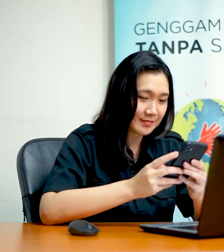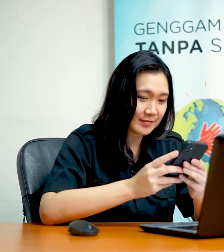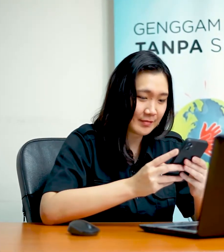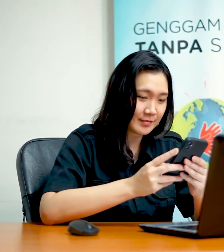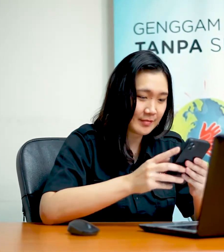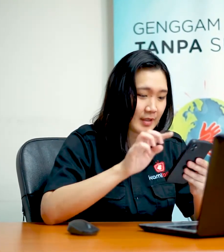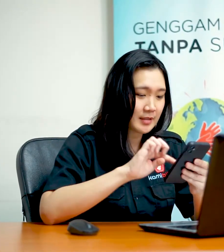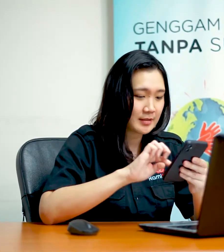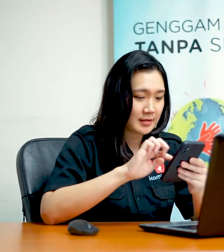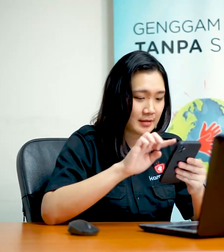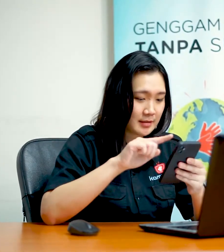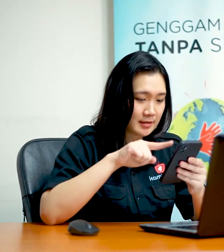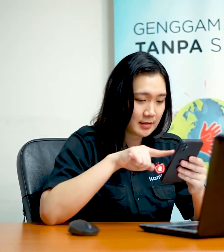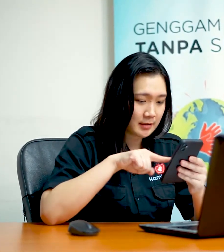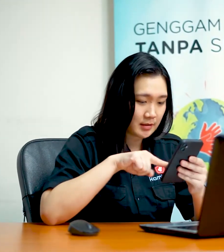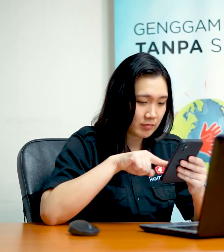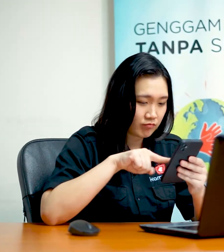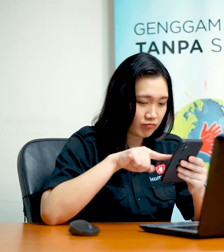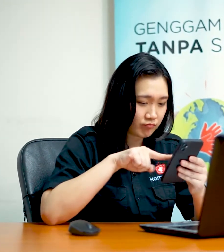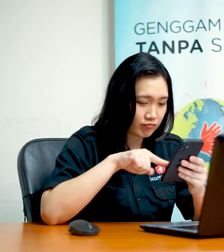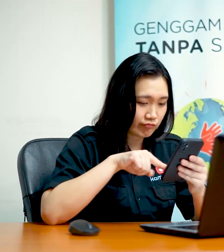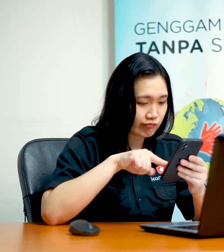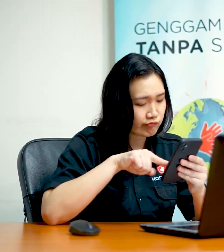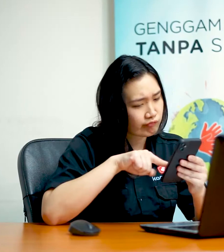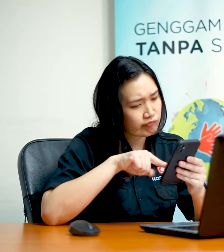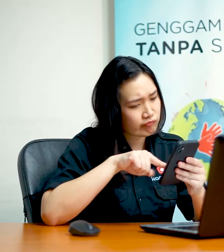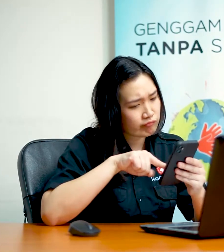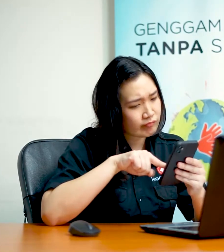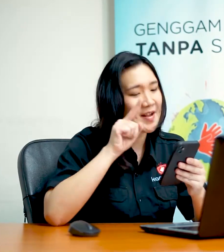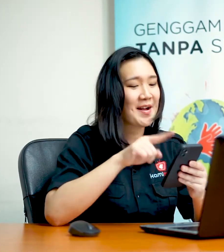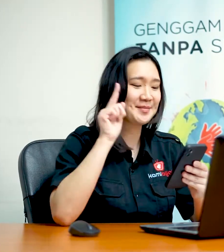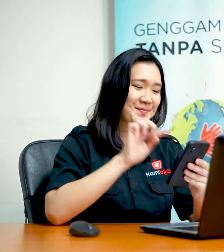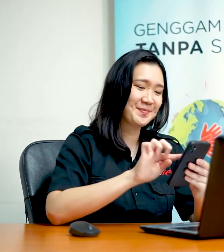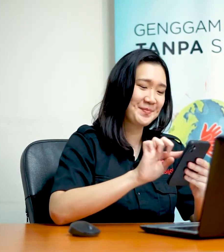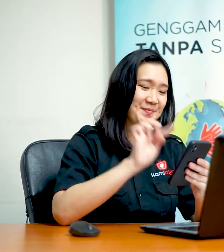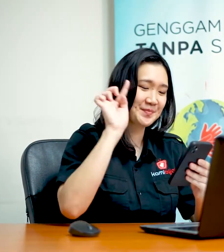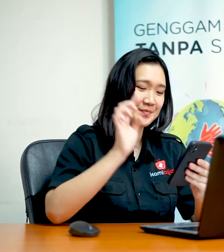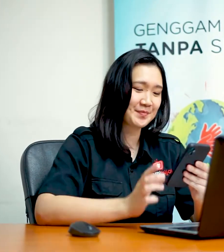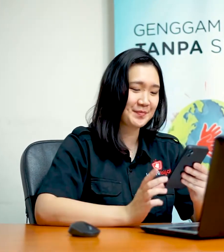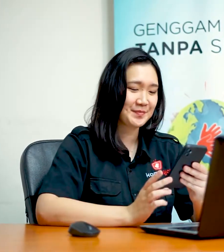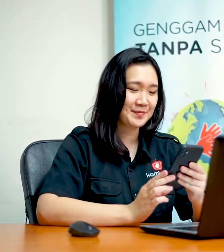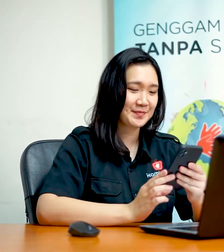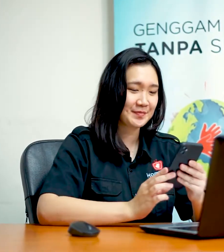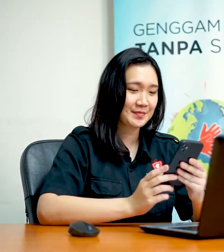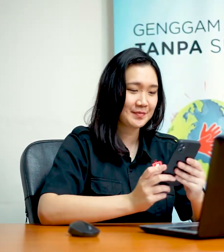Cari minuman ahh biar segerr OKE ini dia!